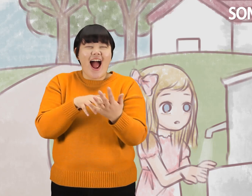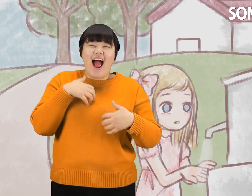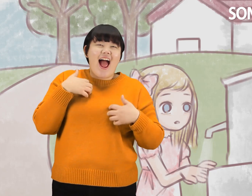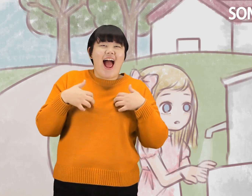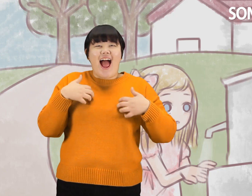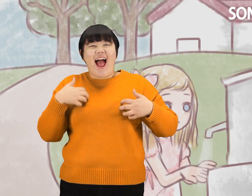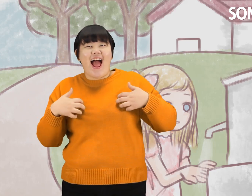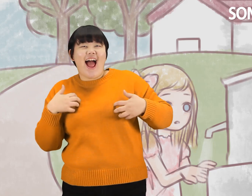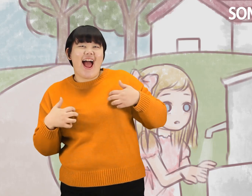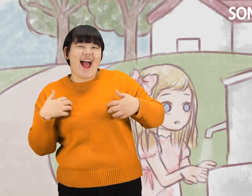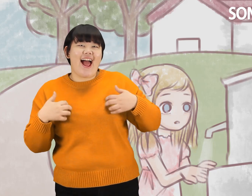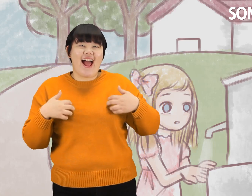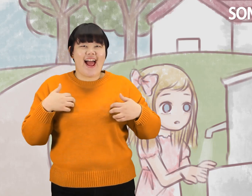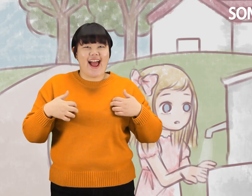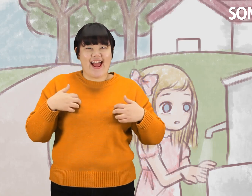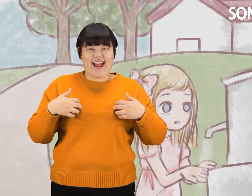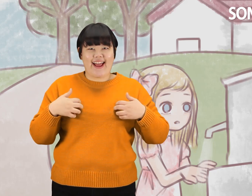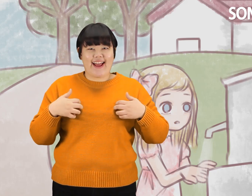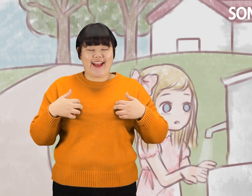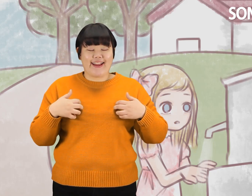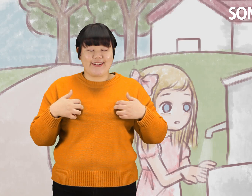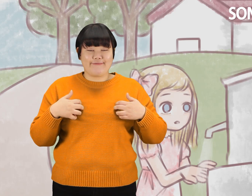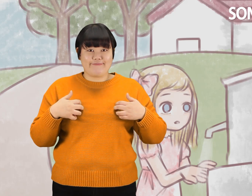ヘレンの顔は喜びに光ウォブル。